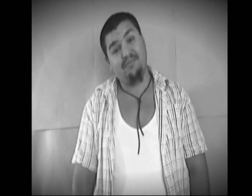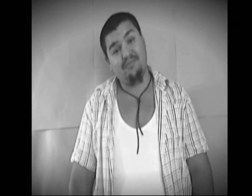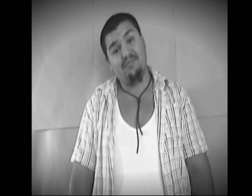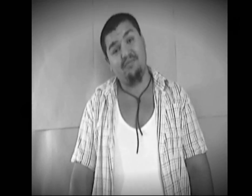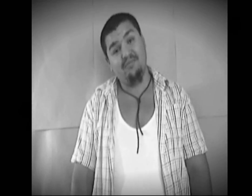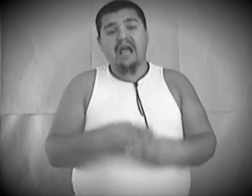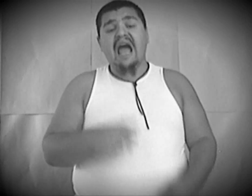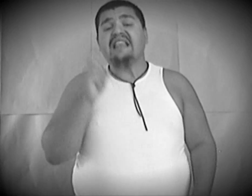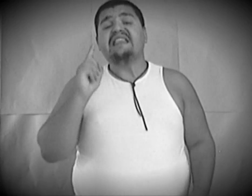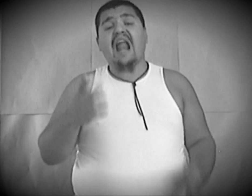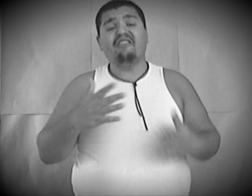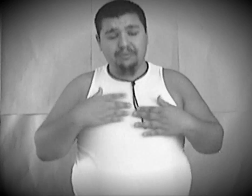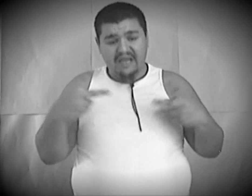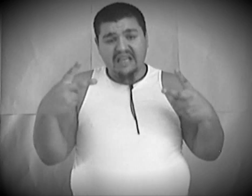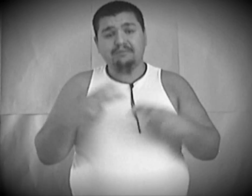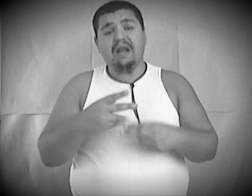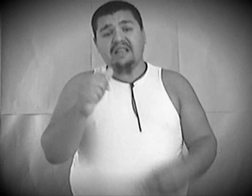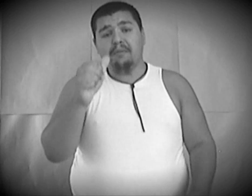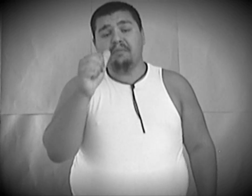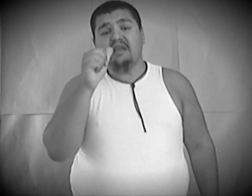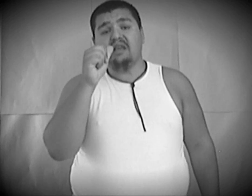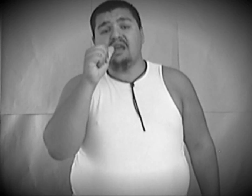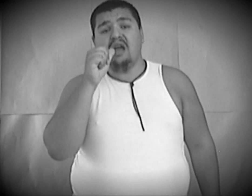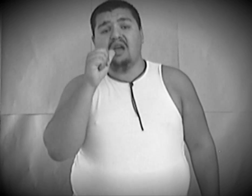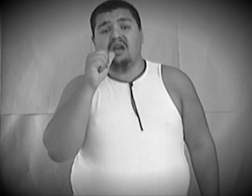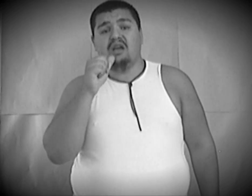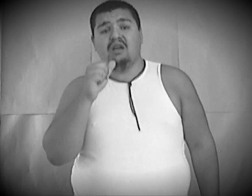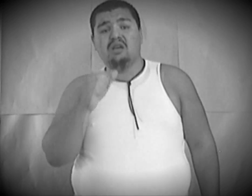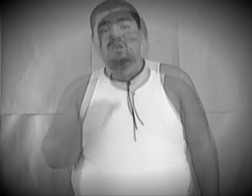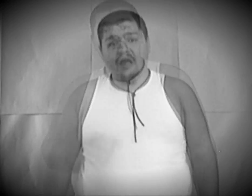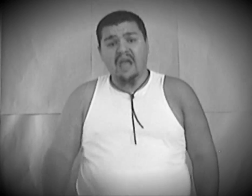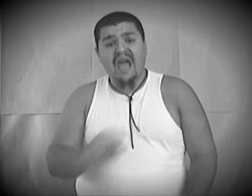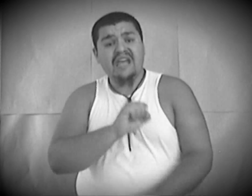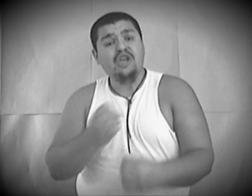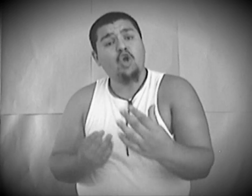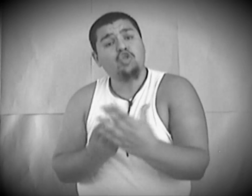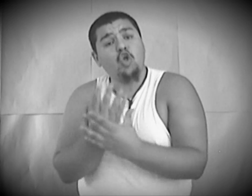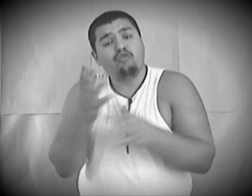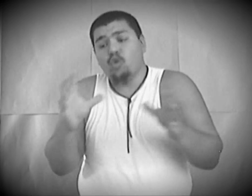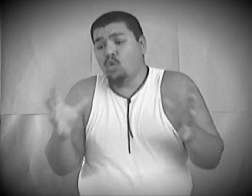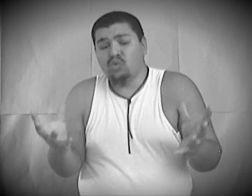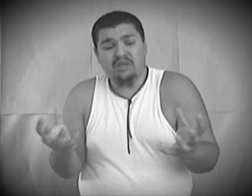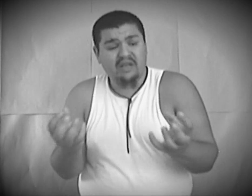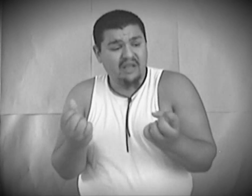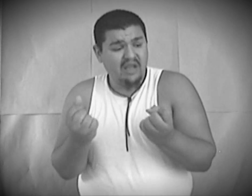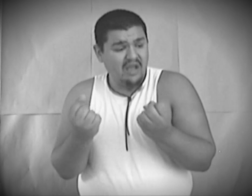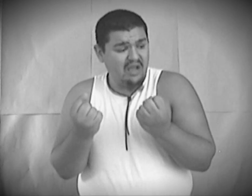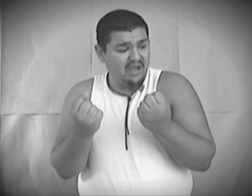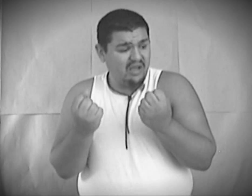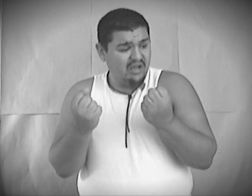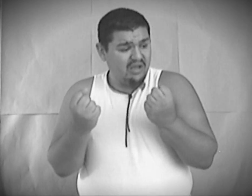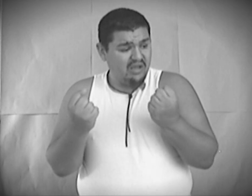Трябваш ми да спра да пия и отново да открия I need you to stop drinking and again to find